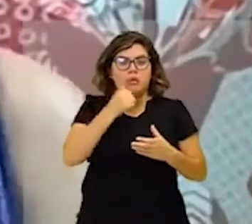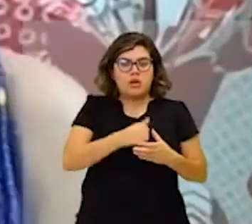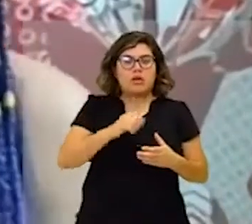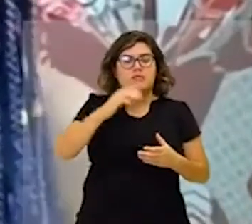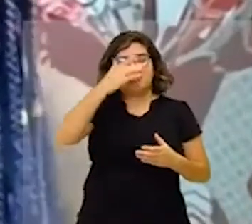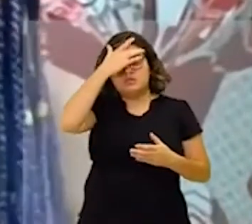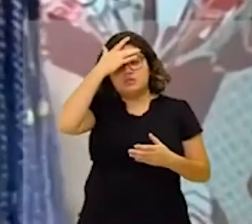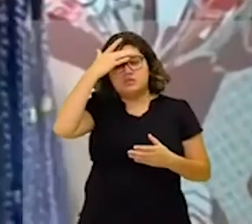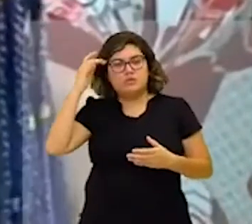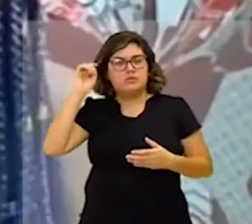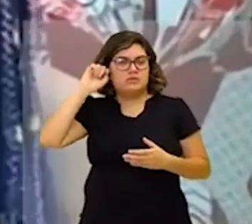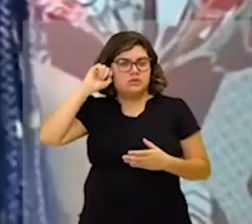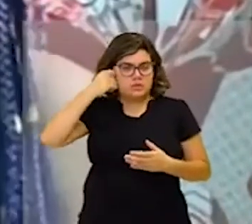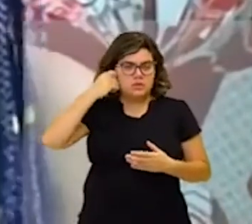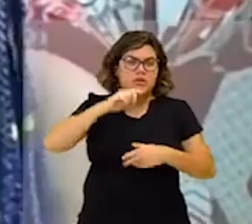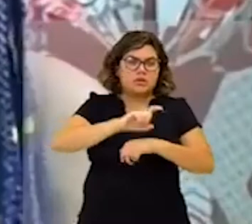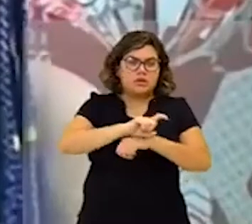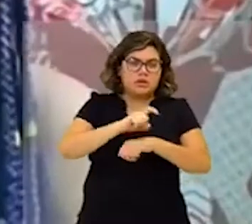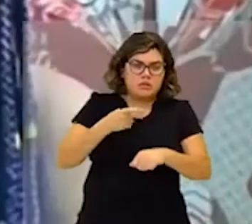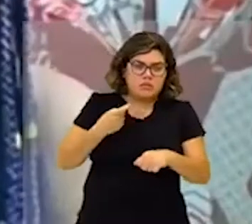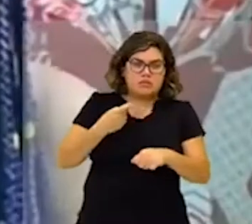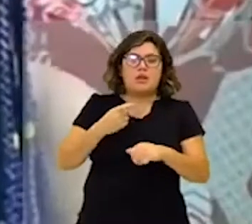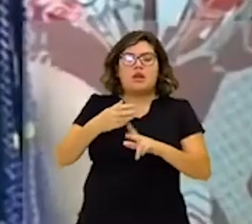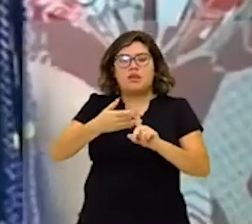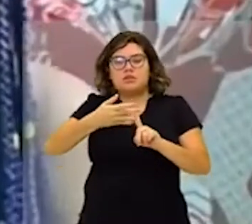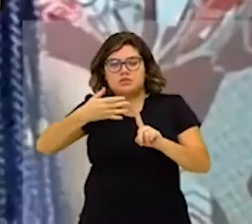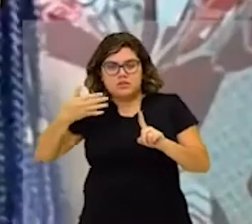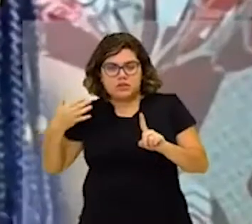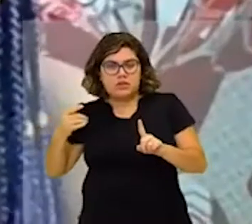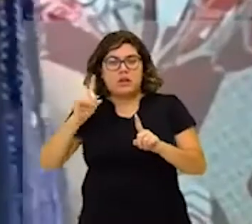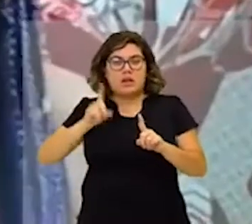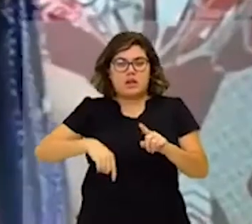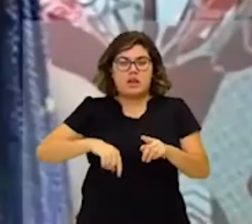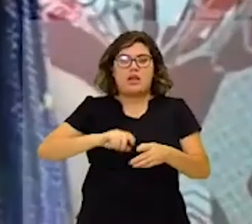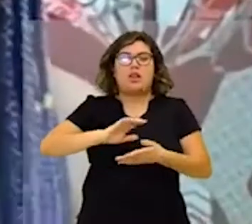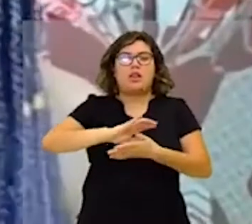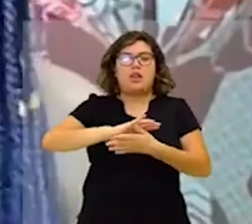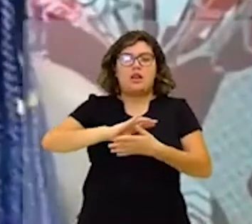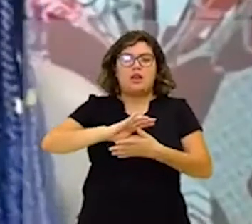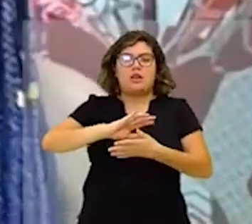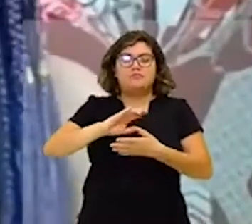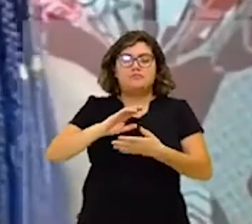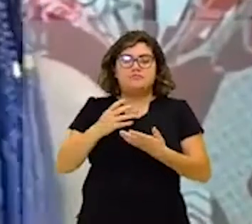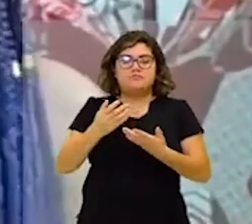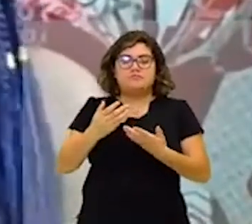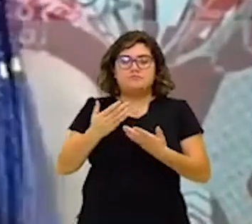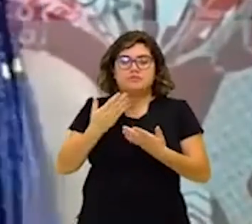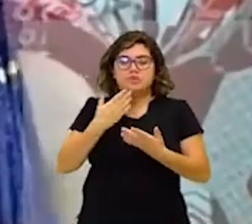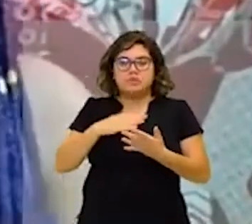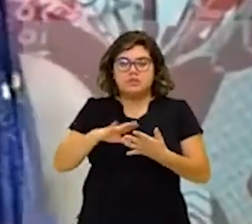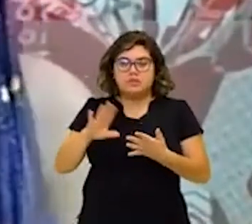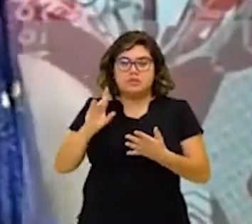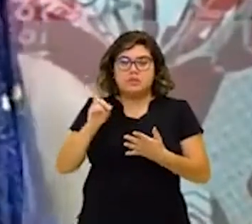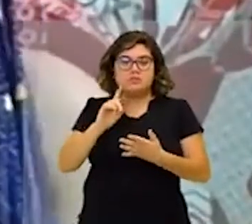indígenas LGBT ela já são candidaturas que já vem dizer desabilitada financeiramente